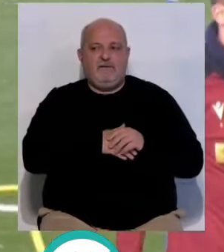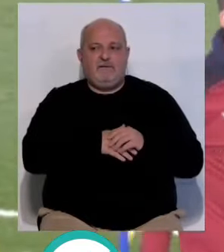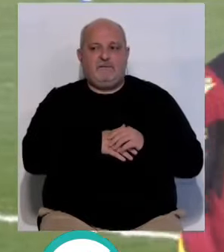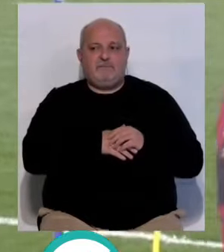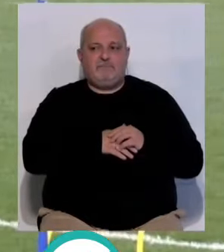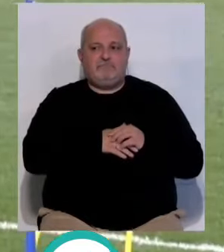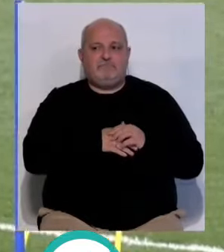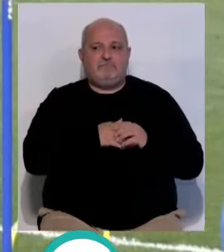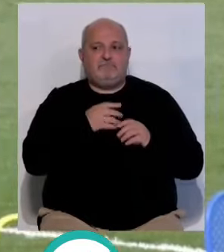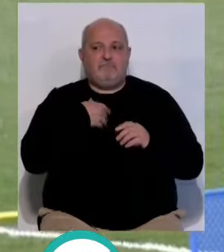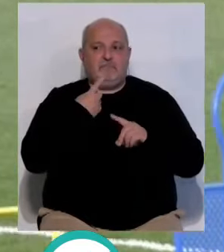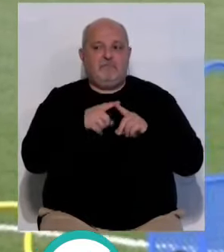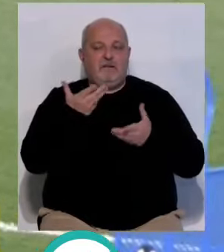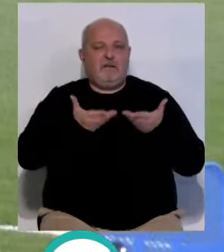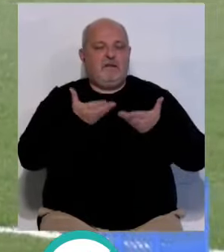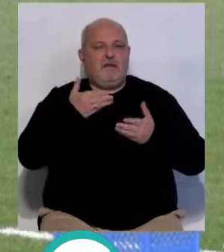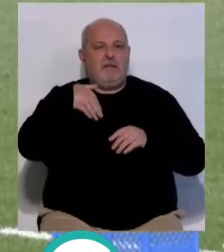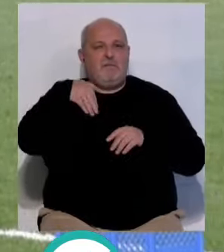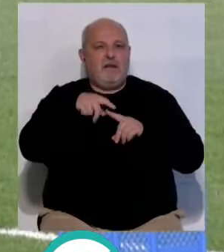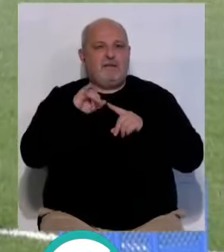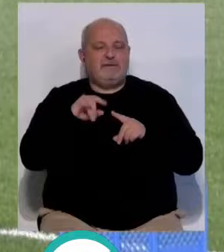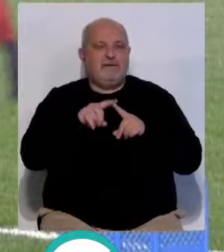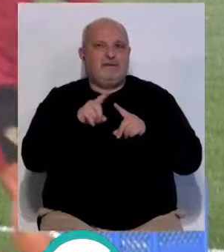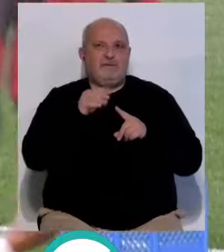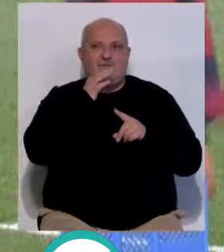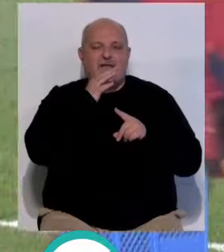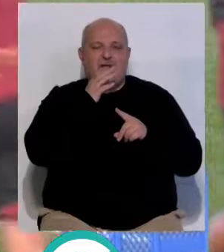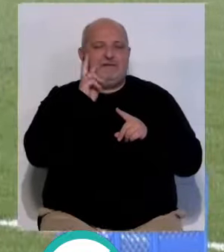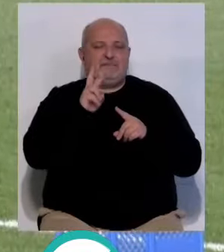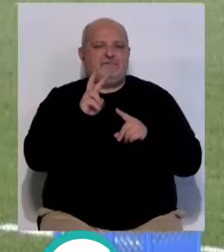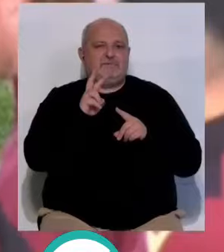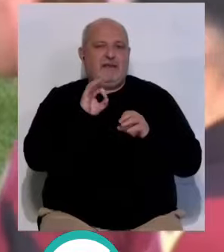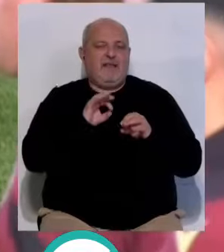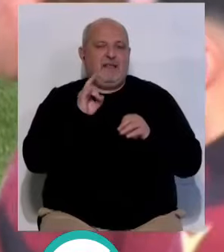diferenciaría un poco con con masi que es verdad que todavía no ha visto portería pero si se le